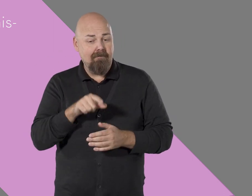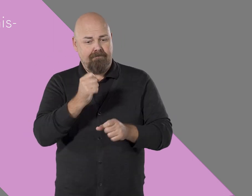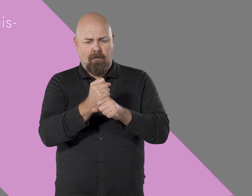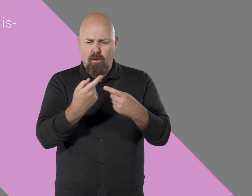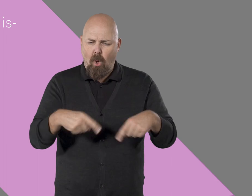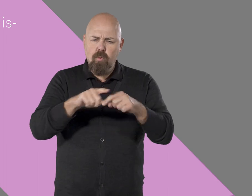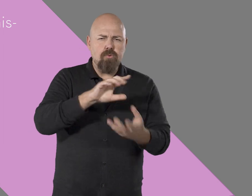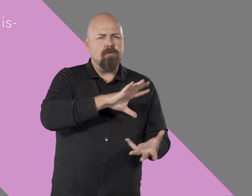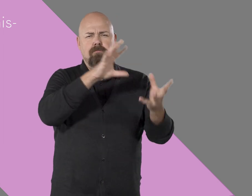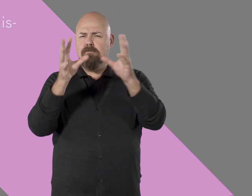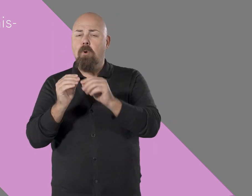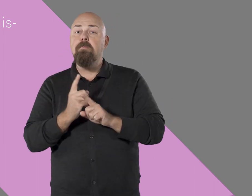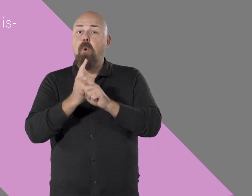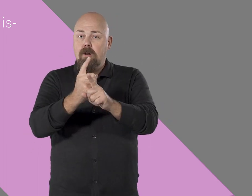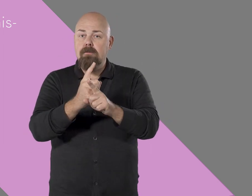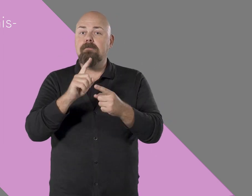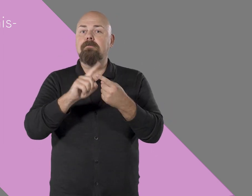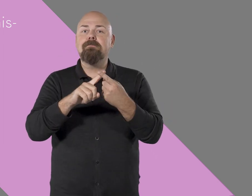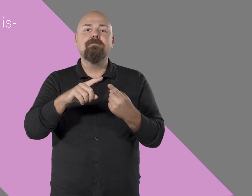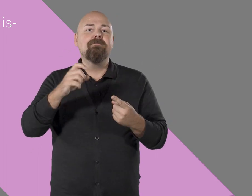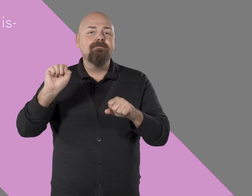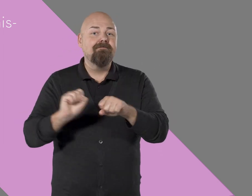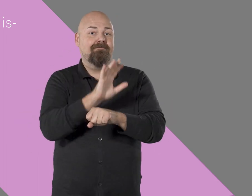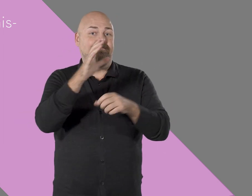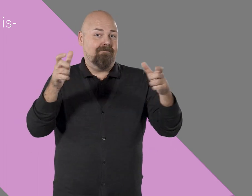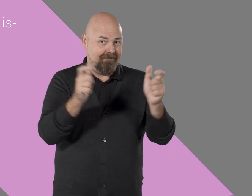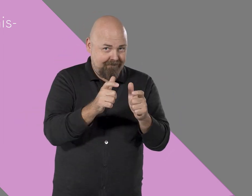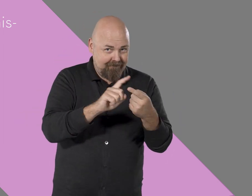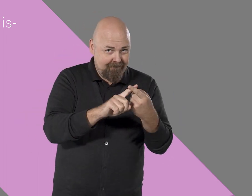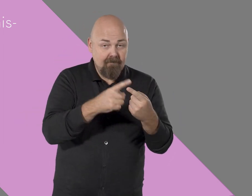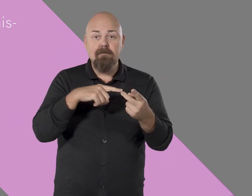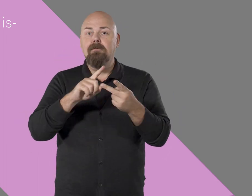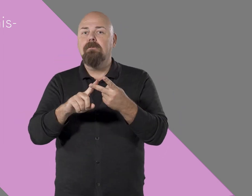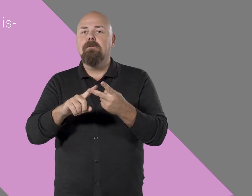Toteutuksessa mukana ovat olleet Finlandssvenska teckenspråkiga rf., -